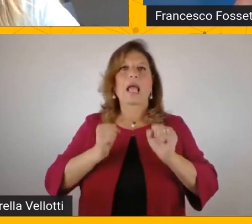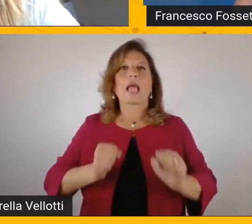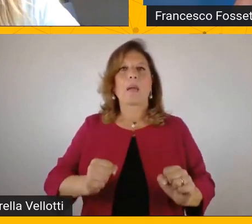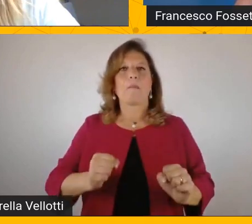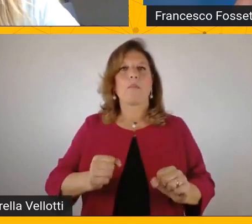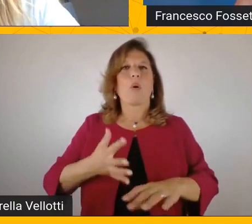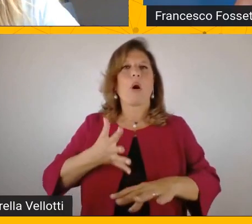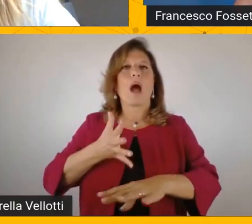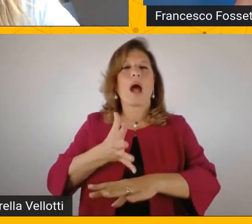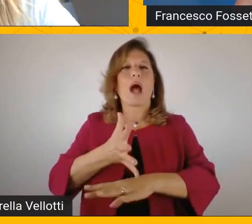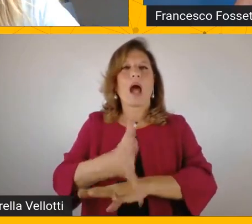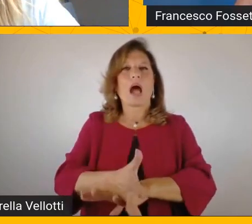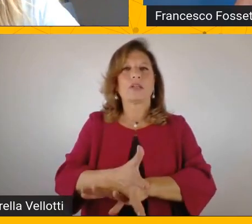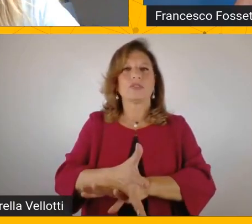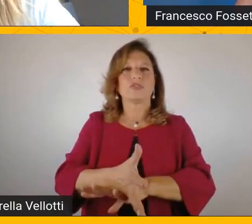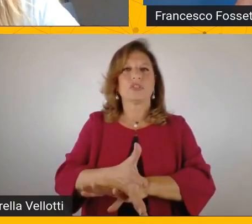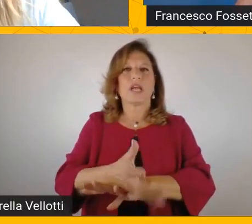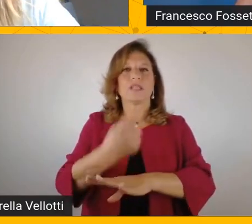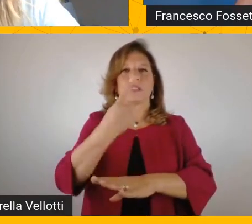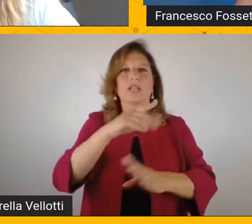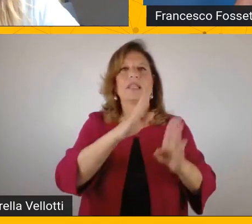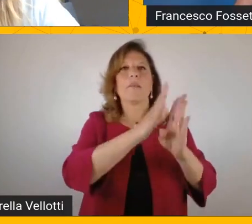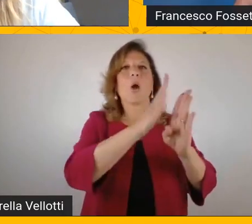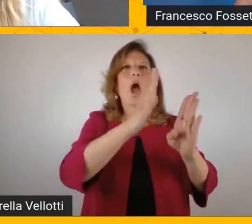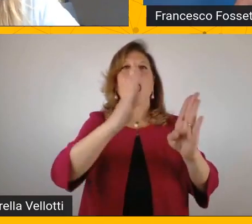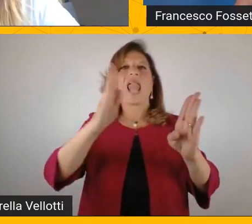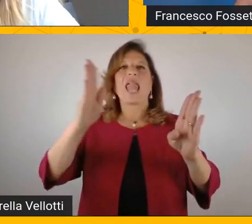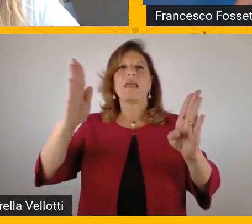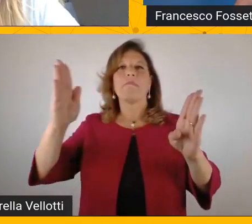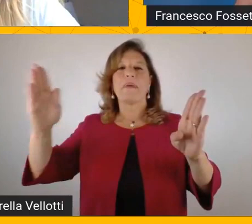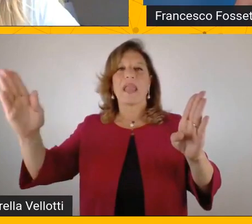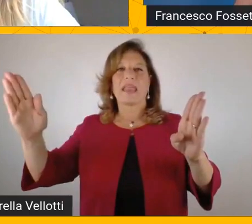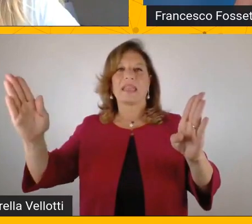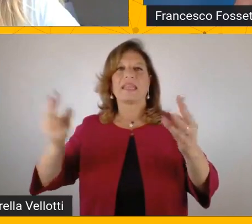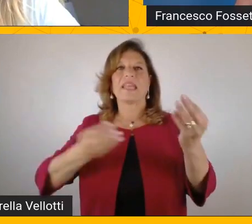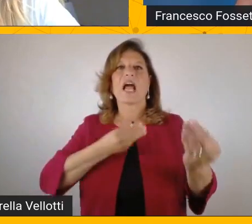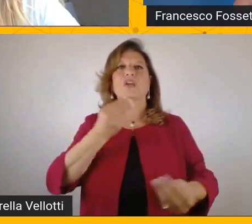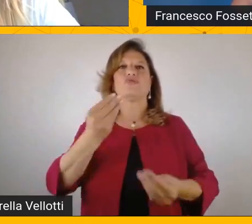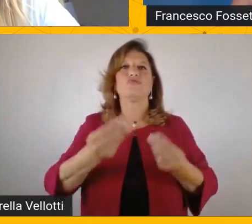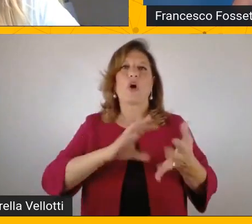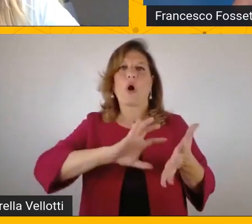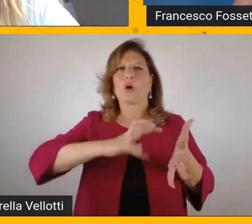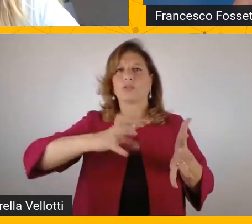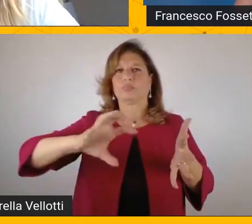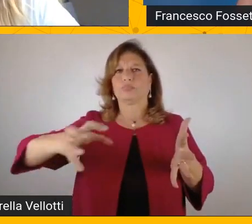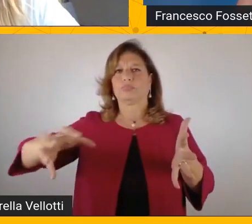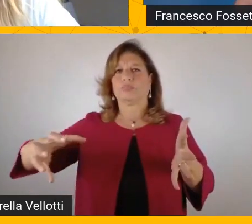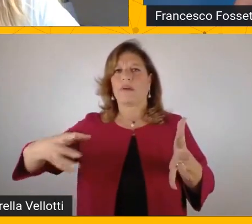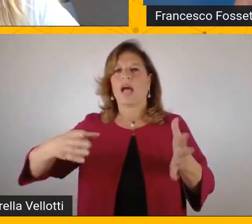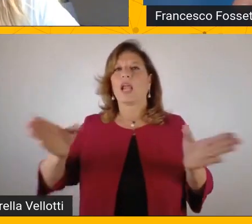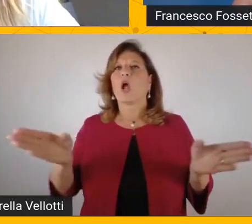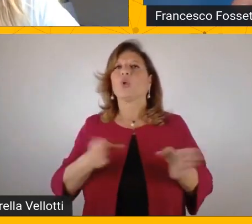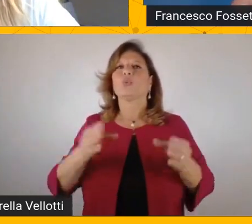permettono di avere accesso ad una eh libreria diciamo un po'